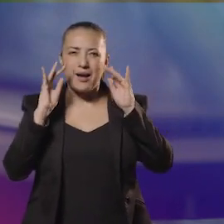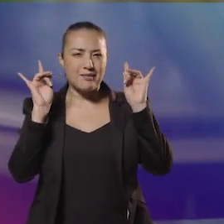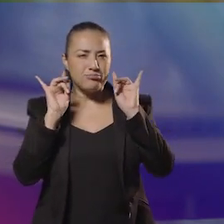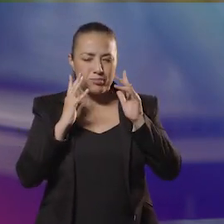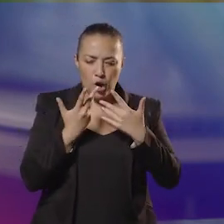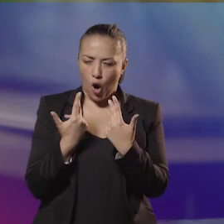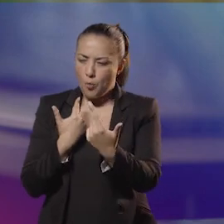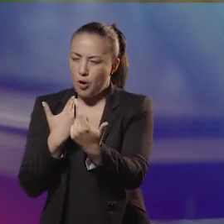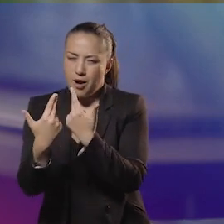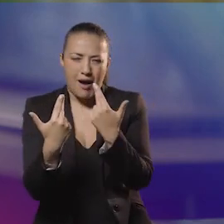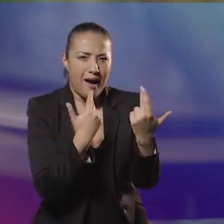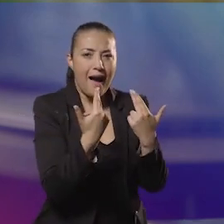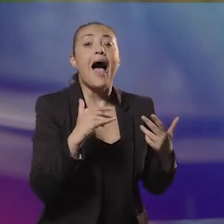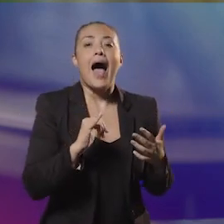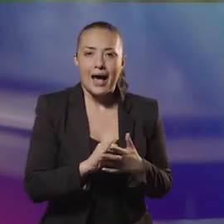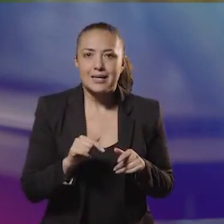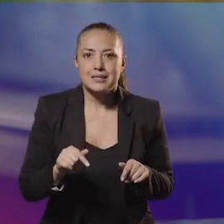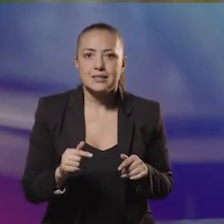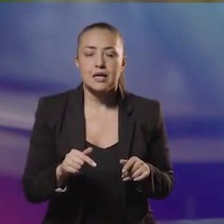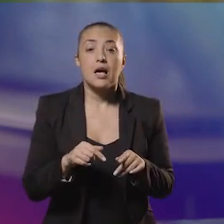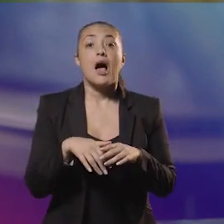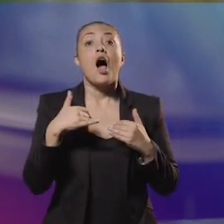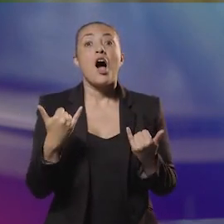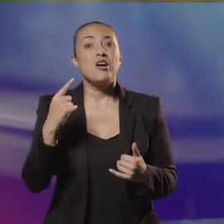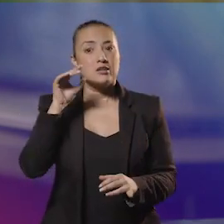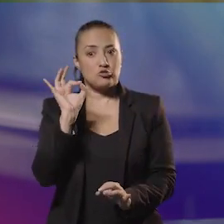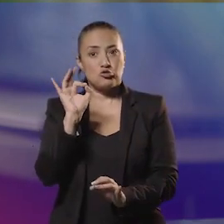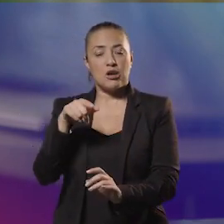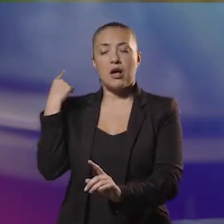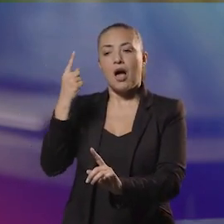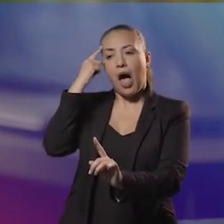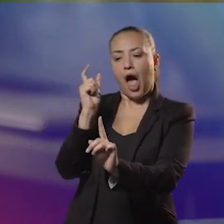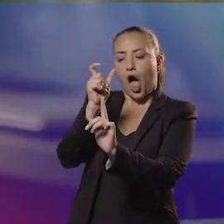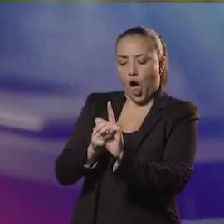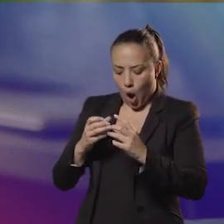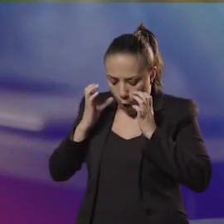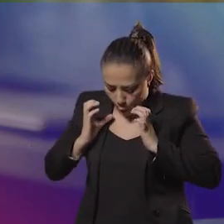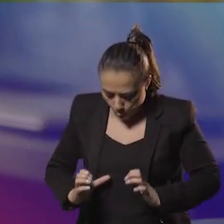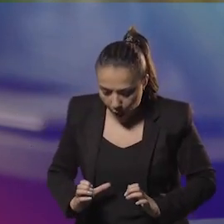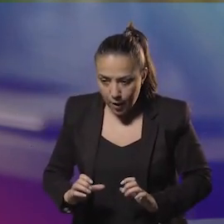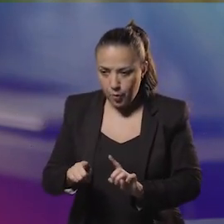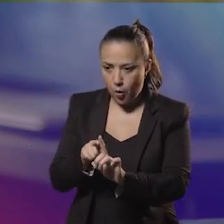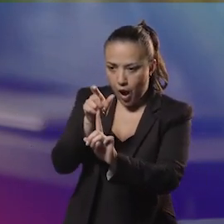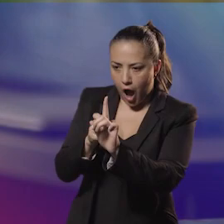El cómo me relaciono con, ahora, la objetivación de tu cuerpo, eso es otra cosa.